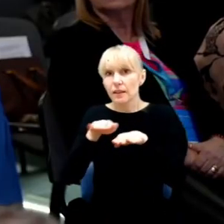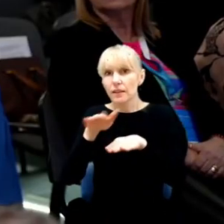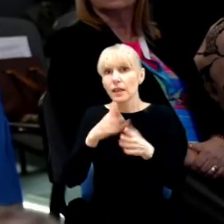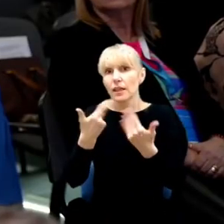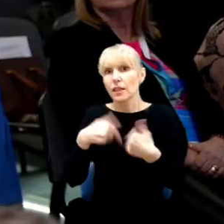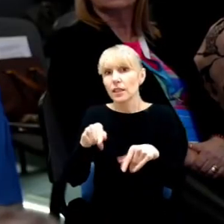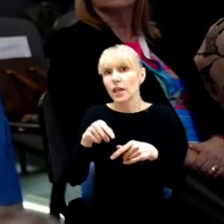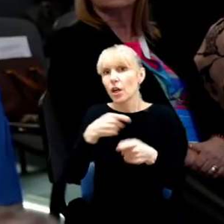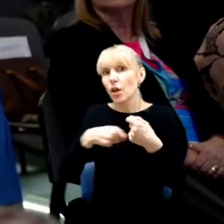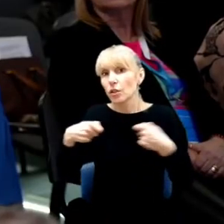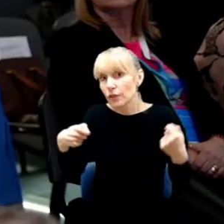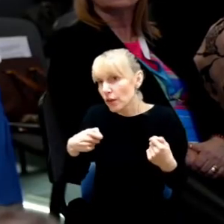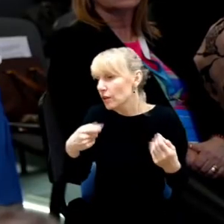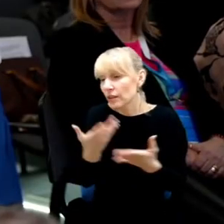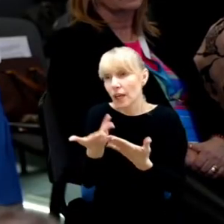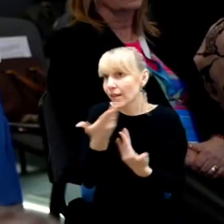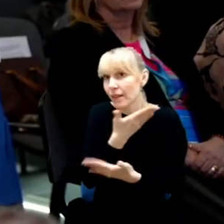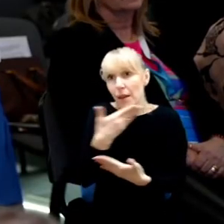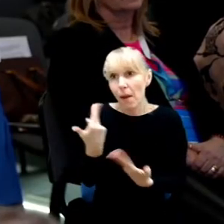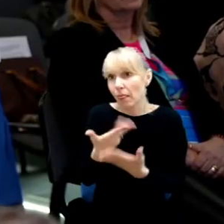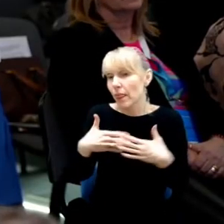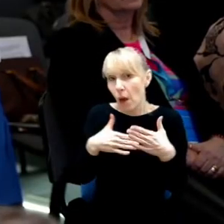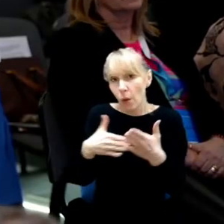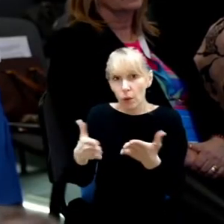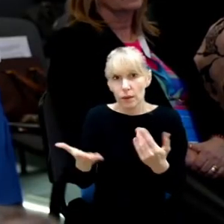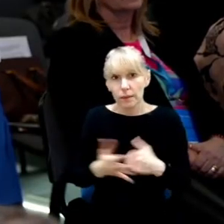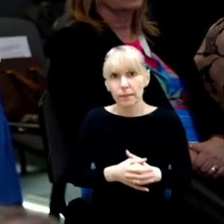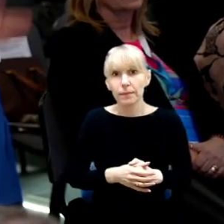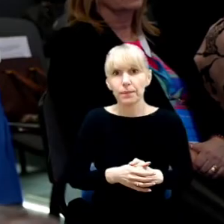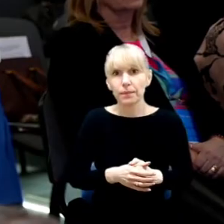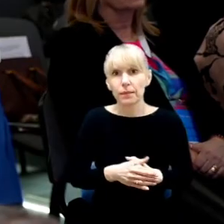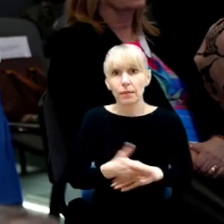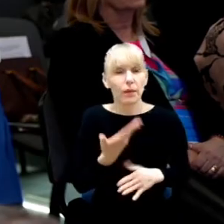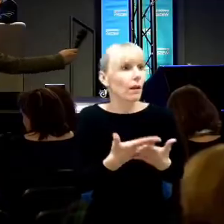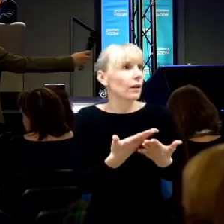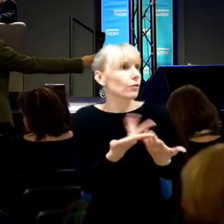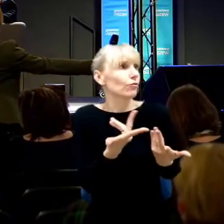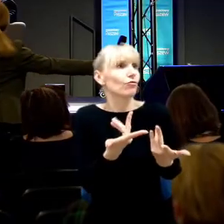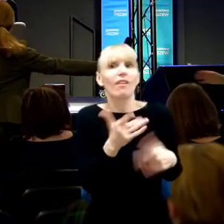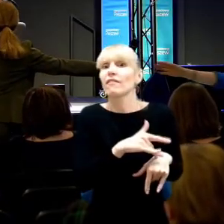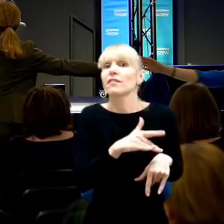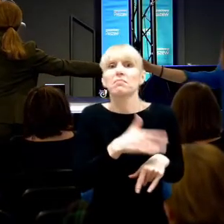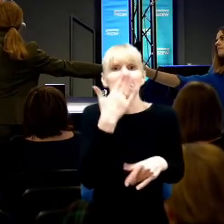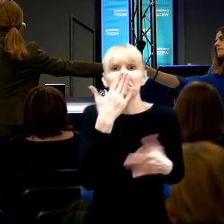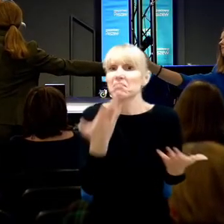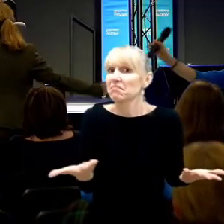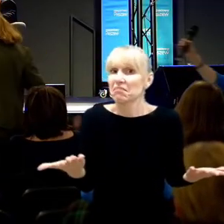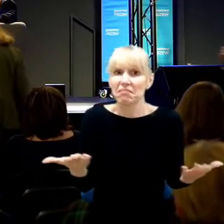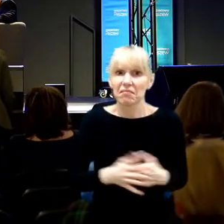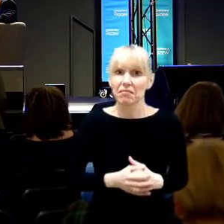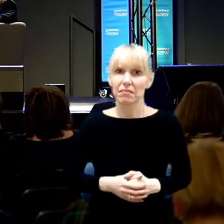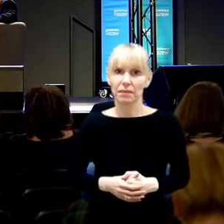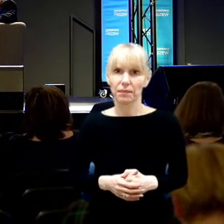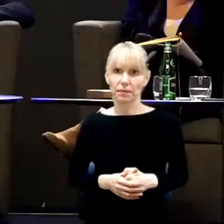Nie wiem z czego to wynika, więc może takie pytanie z czego to wynika? A ja pozwolę sobie dodać jeszcze jedno sformułowanie.